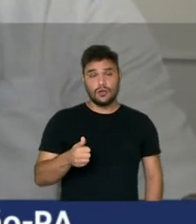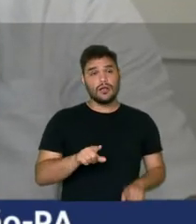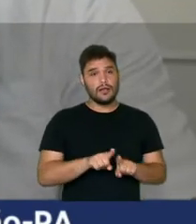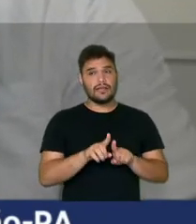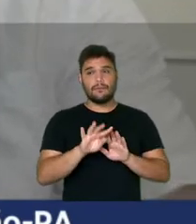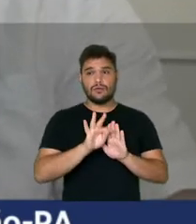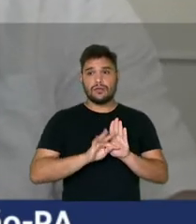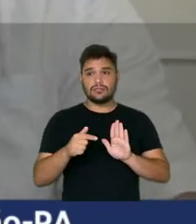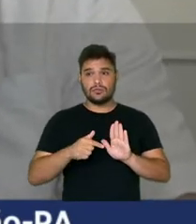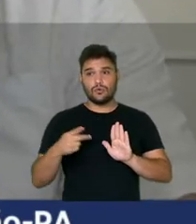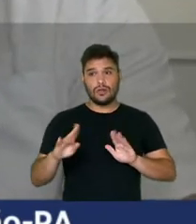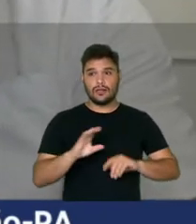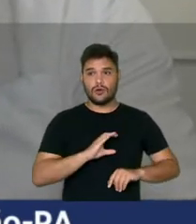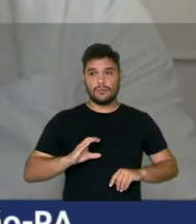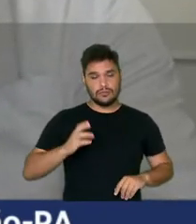1577 DE 2021, E ADEQUAÇÃO ORÇAMENTÁRIA E FINANCEIRA E